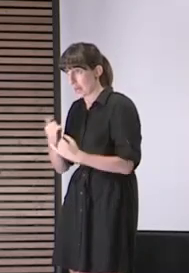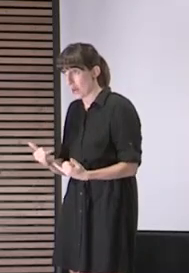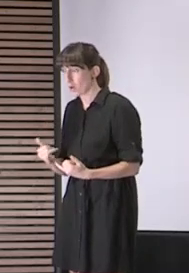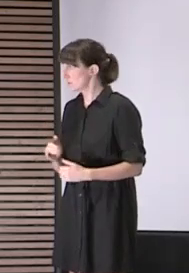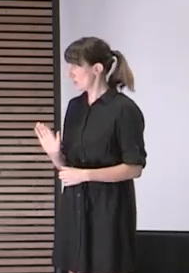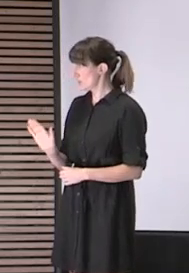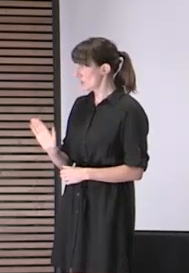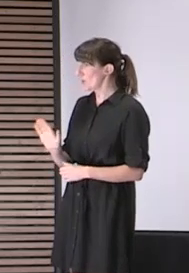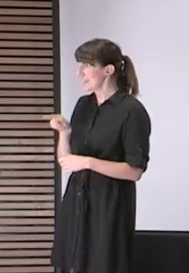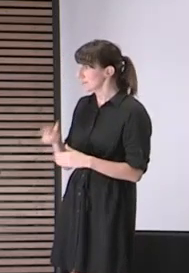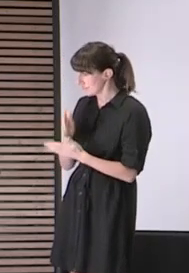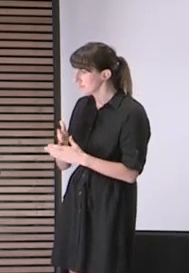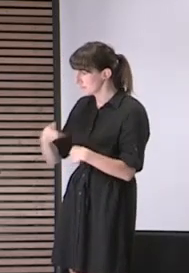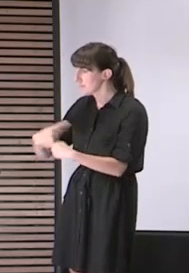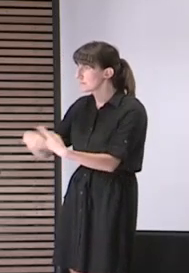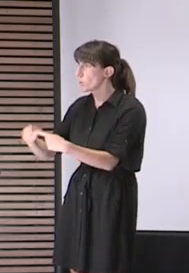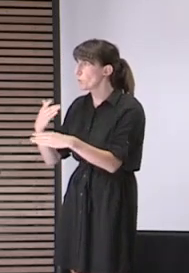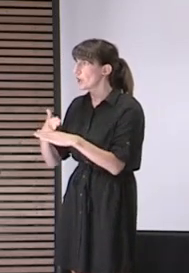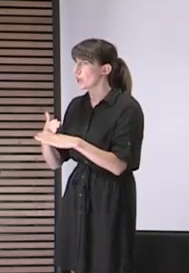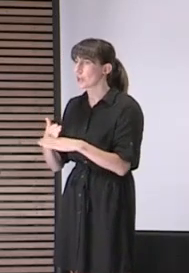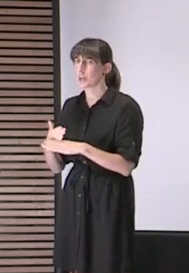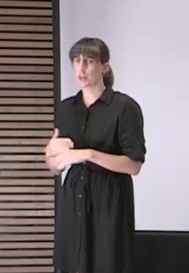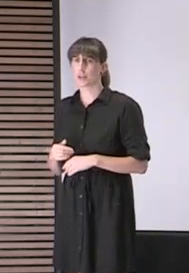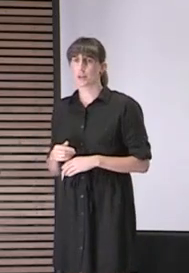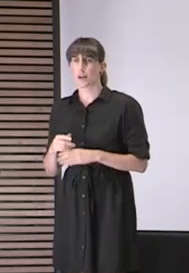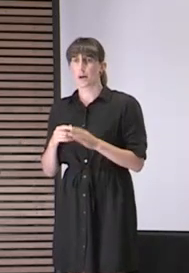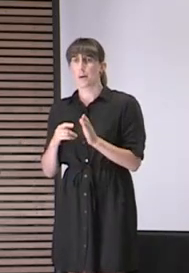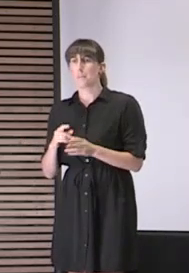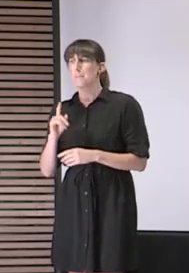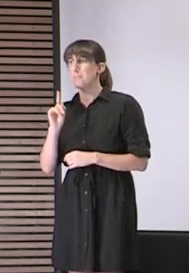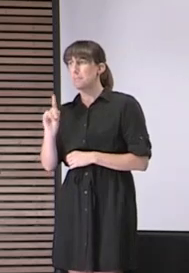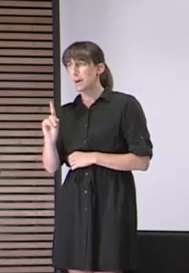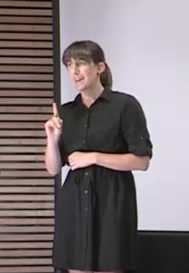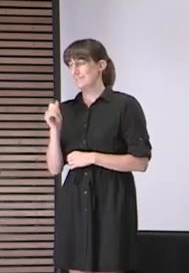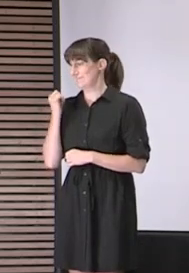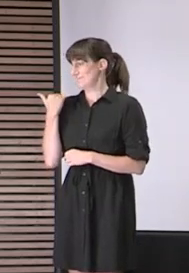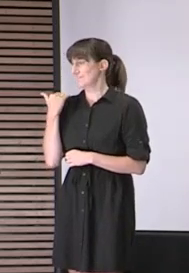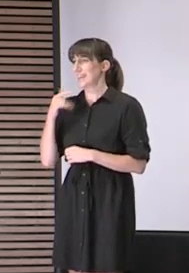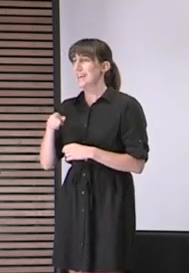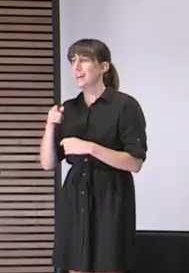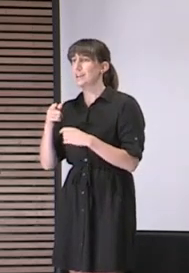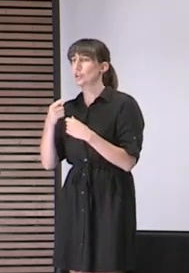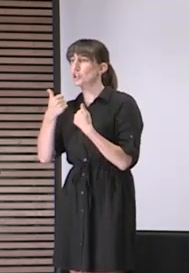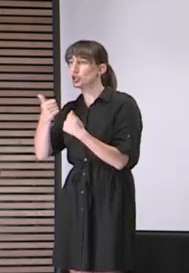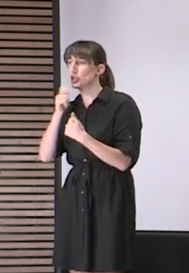trabajo en este momento porque parece estar escondiéndose de los medios ... Jacinda Ardern: No lo clasificaría de esa